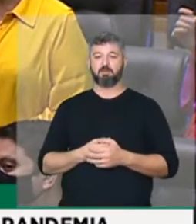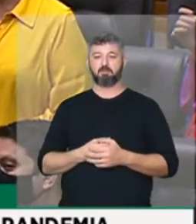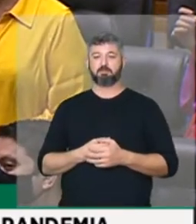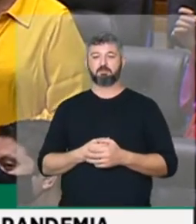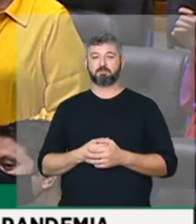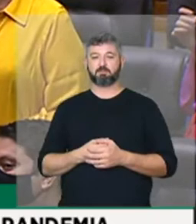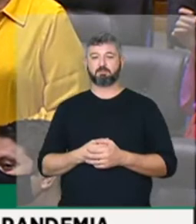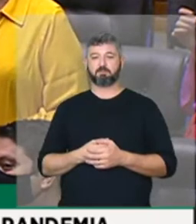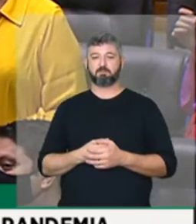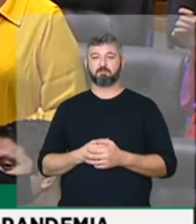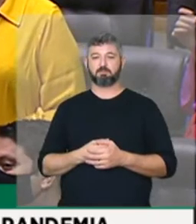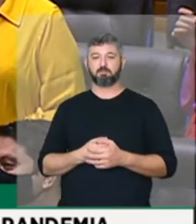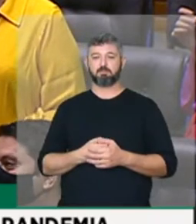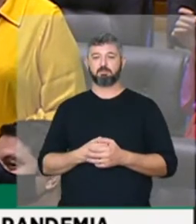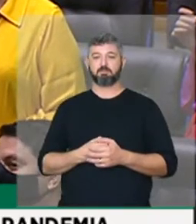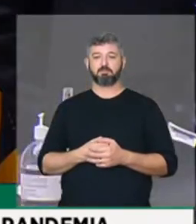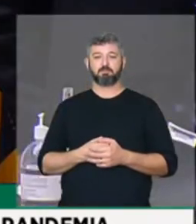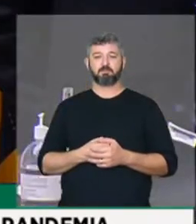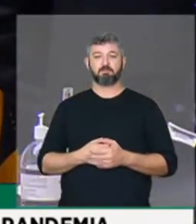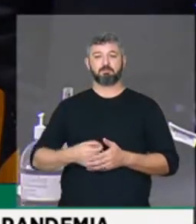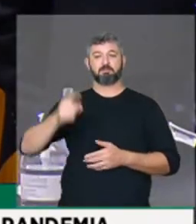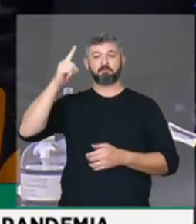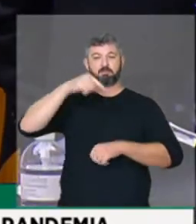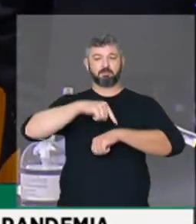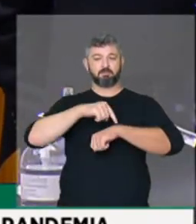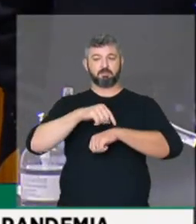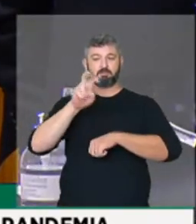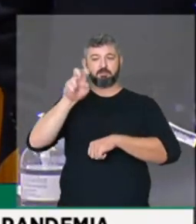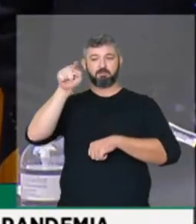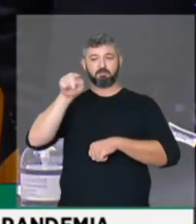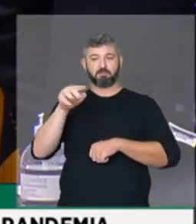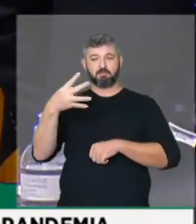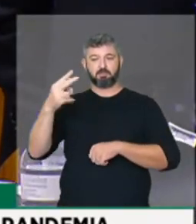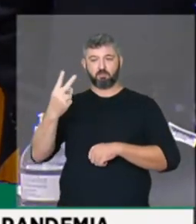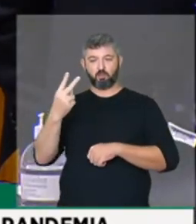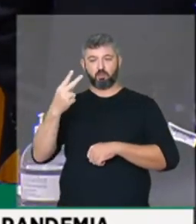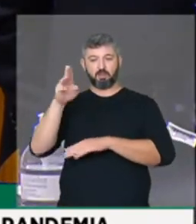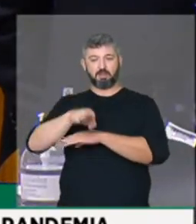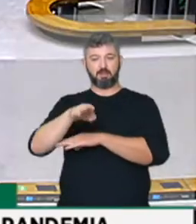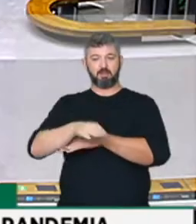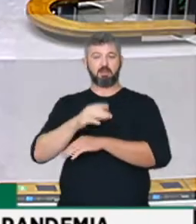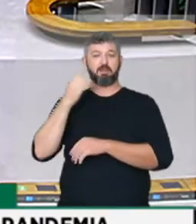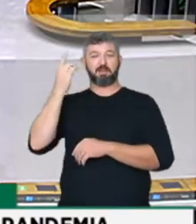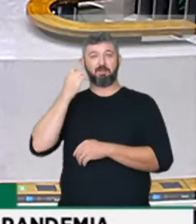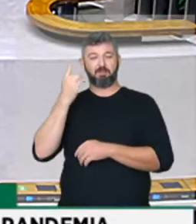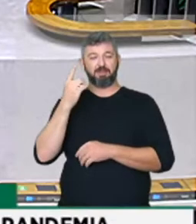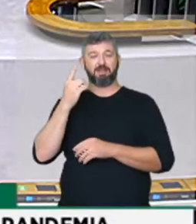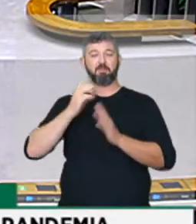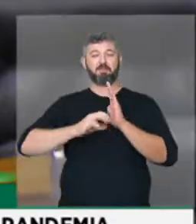... -- [MÁRCIO SALEMA]: AGORA 5H42 A DEPUTADA PERPÉTUA ALMEIDA DO PCDOB DO